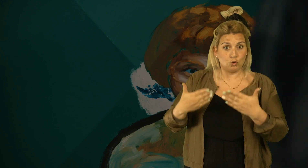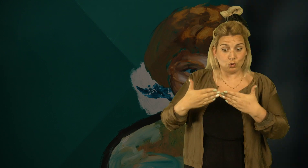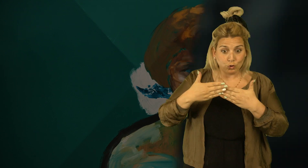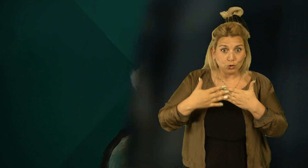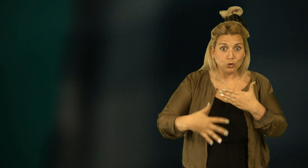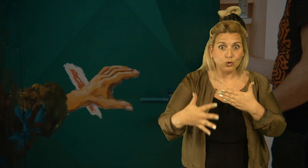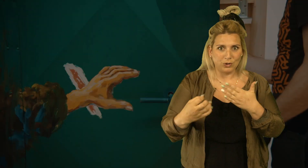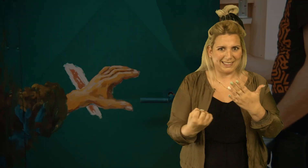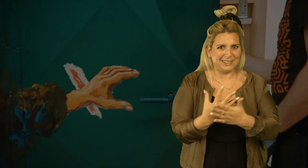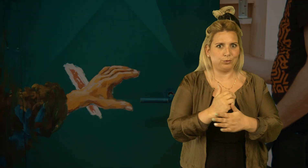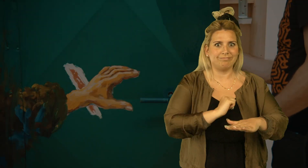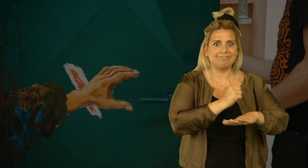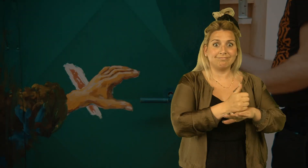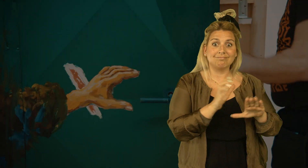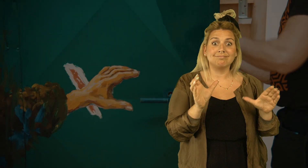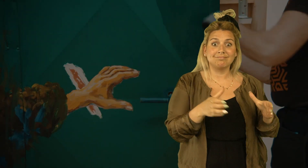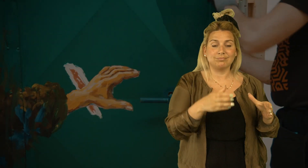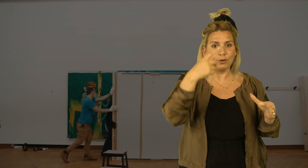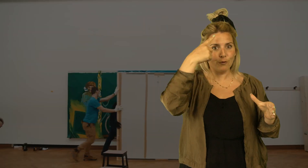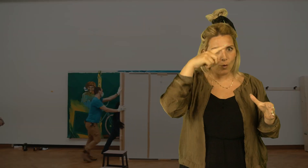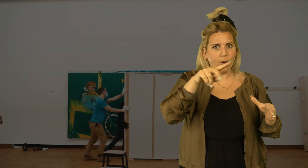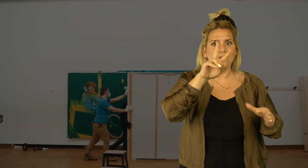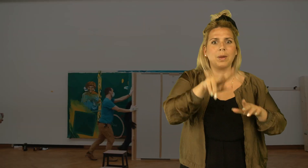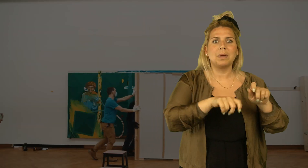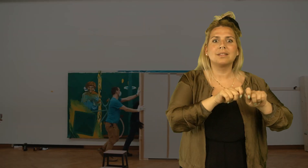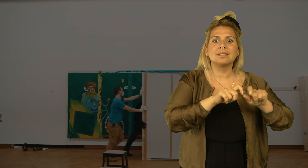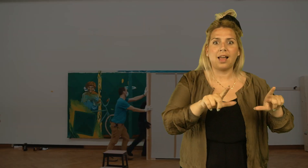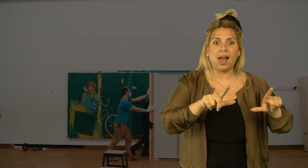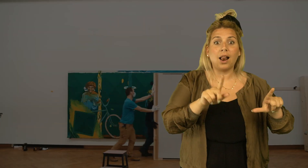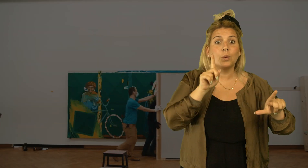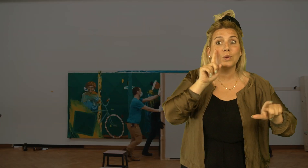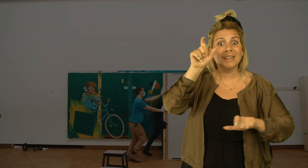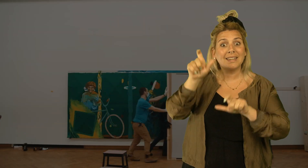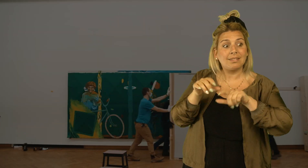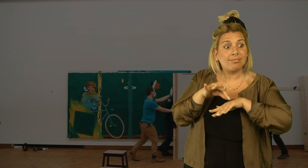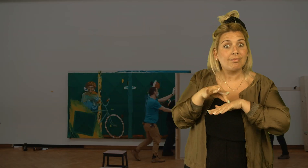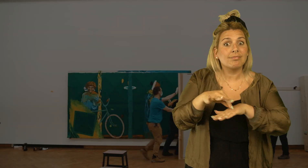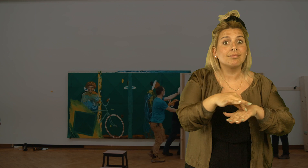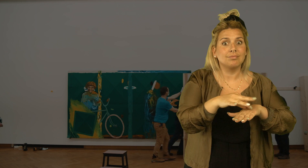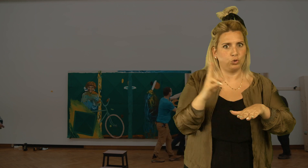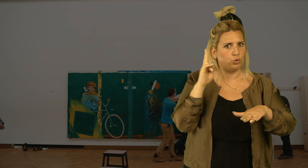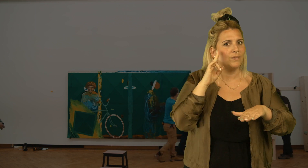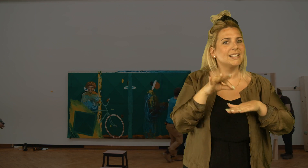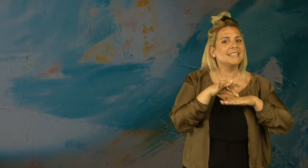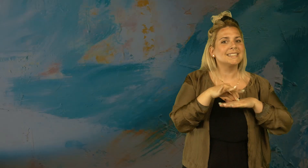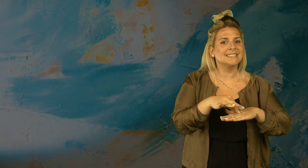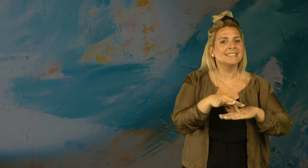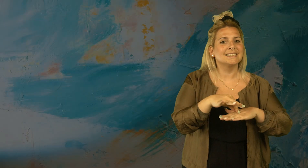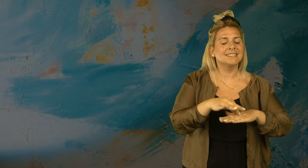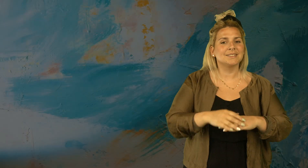maar nu bieden we voor het eerst ook rondleidingen in de Vlaamse Gebarentaal aan, geleid door dove gidsen.